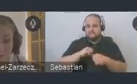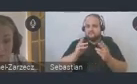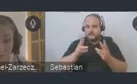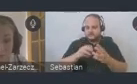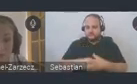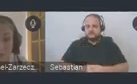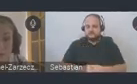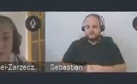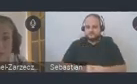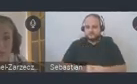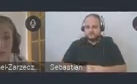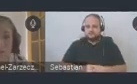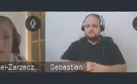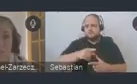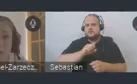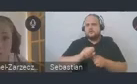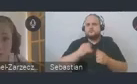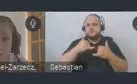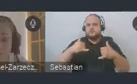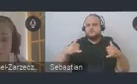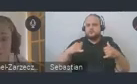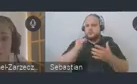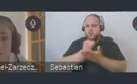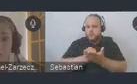Tam są różnego rodzaju kursy,